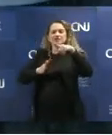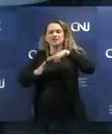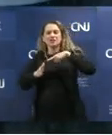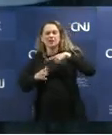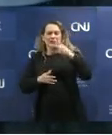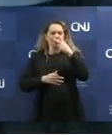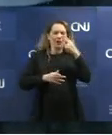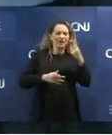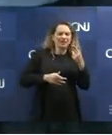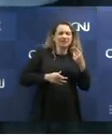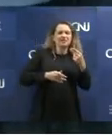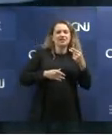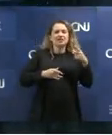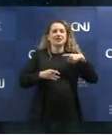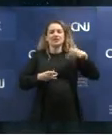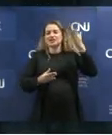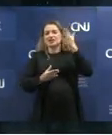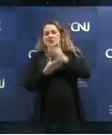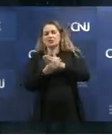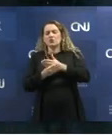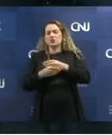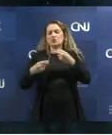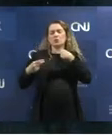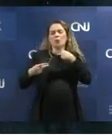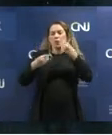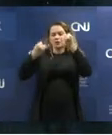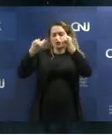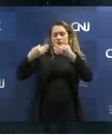não é possível falar em decadência porque a competência seria concorrente.